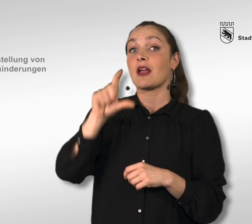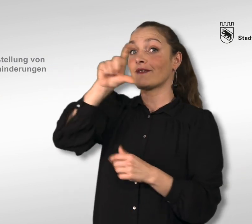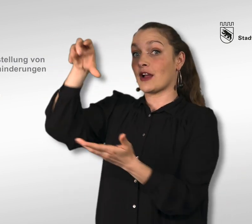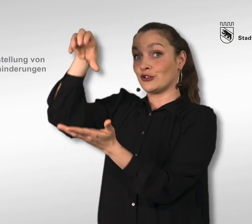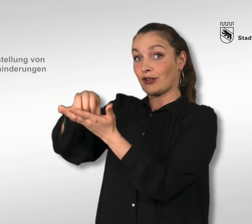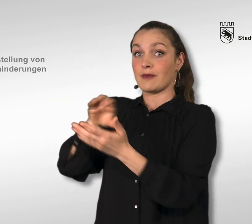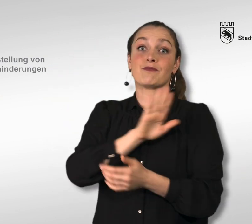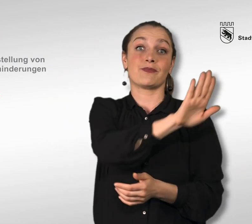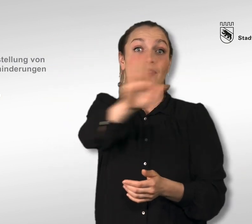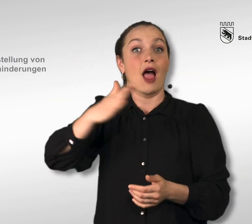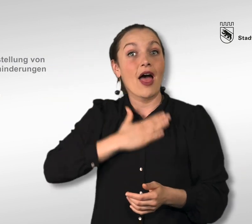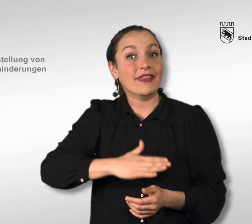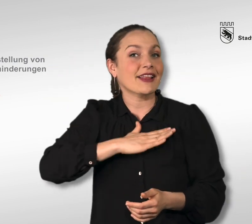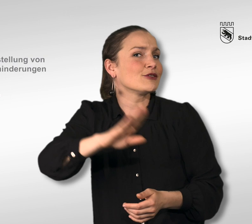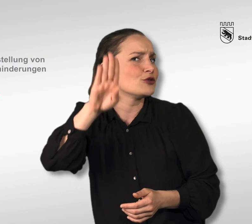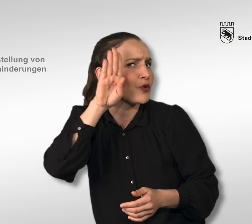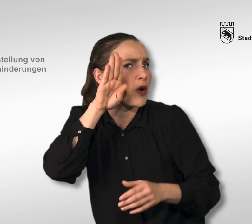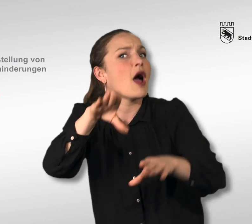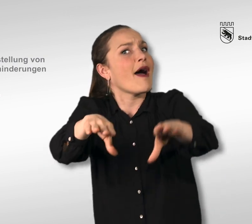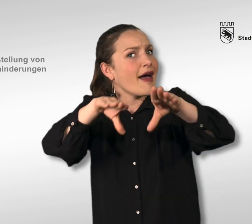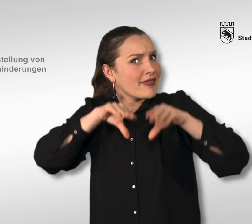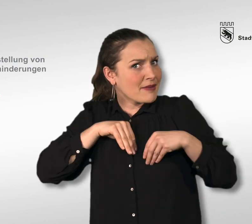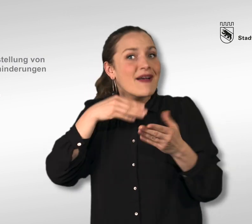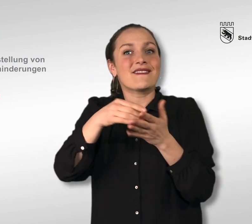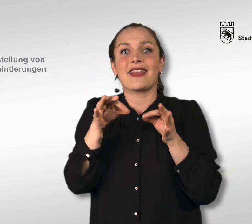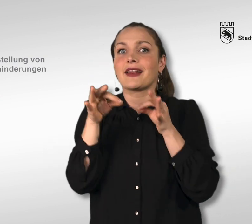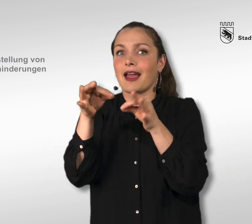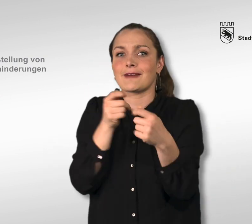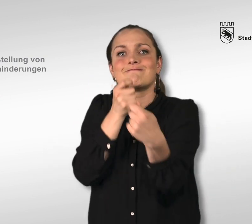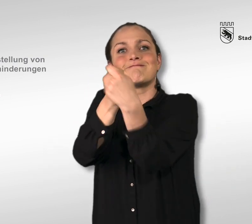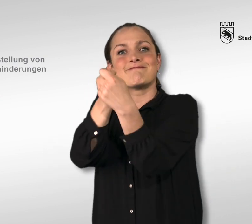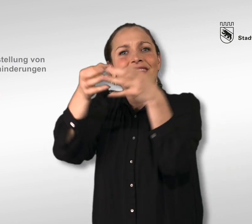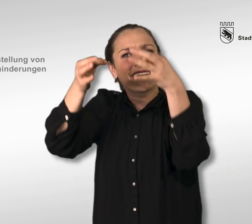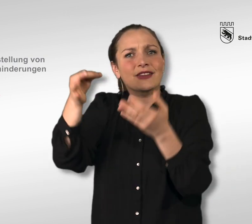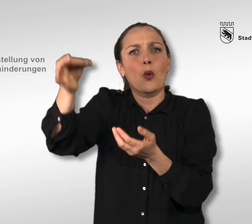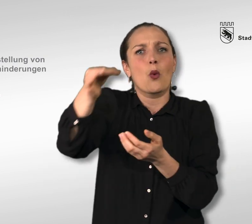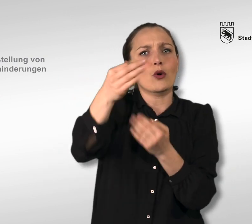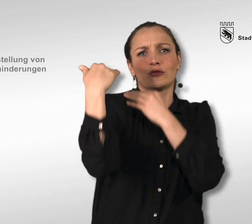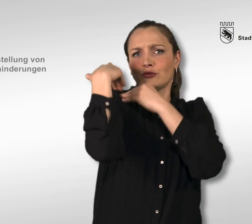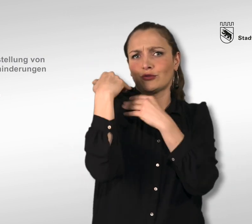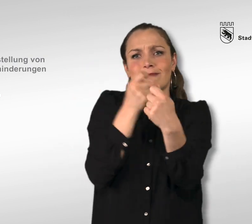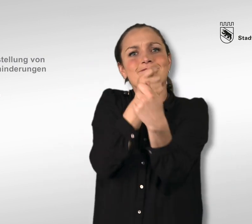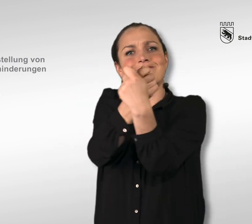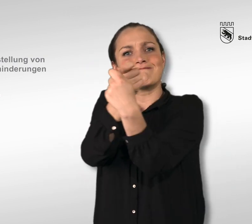Die Fachstelle leitet Ihre Anliegen an die zuständige Stelle weiter.